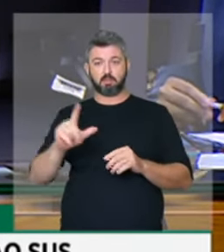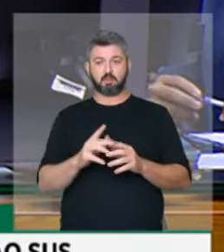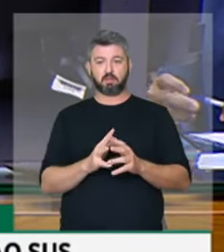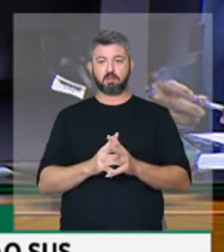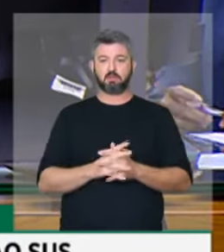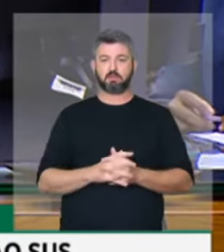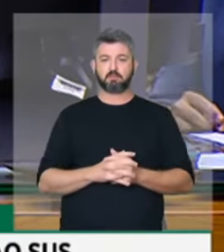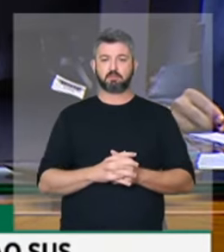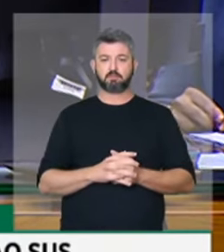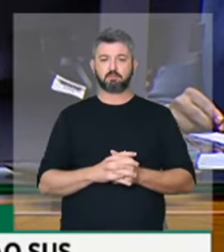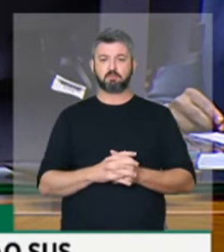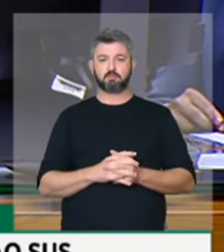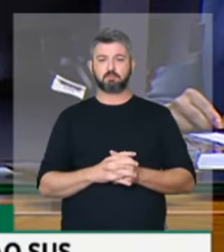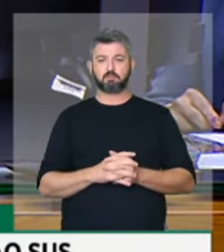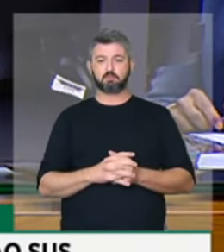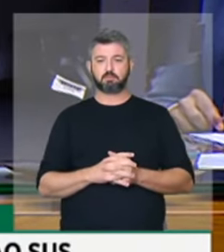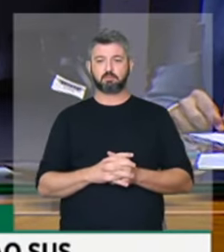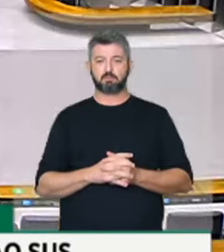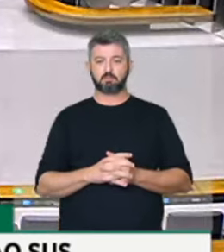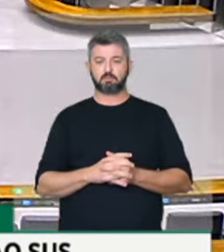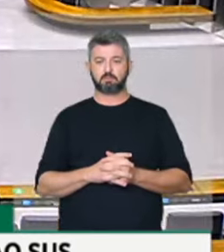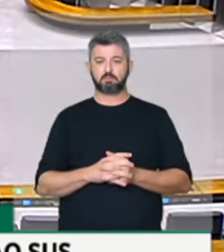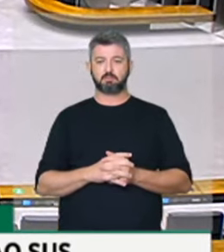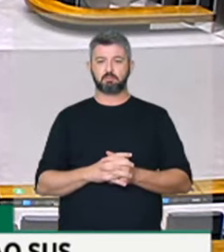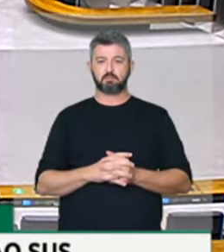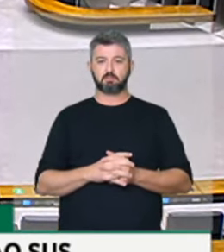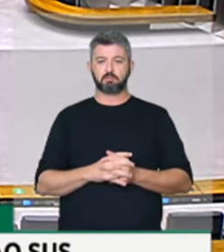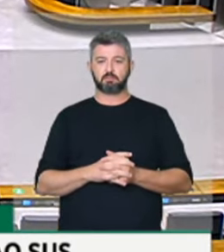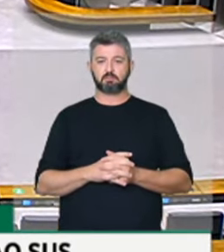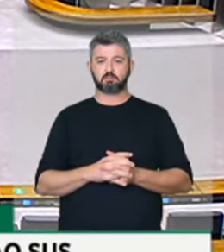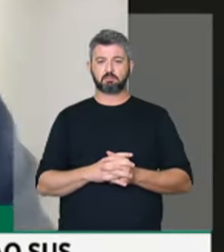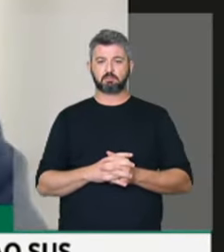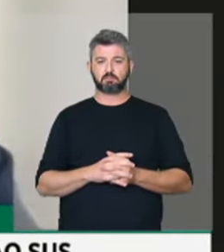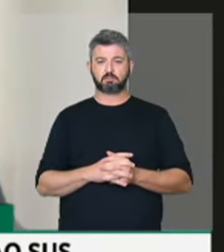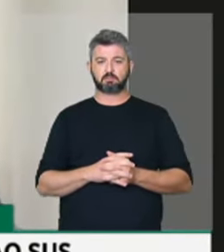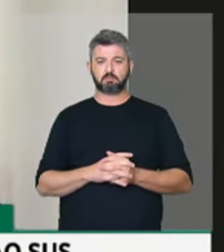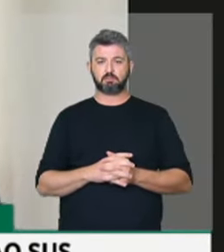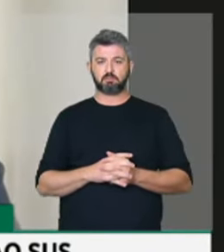SEQUÊNCIA É O PL. -- [DEPUTADO]: SENHOR PRESIDENTE, O PL ENCAMINHA NÃO E ME CONSIDERO TAMBÉM UM